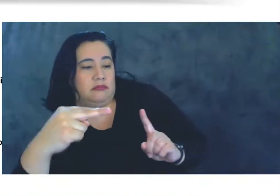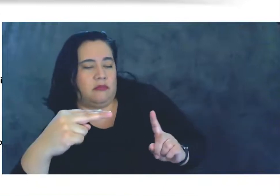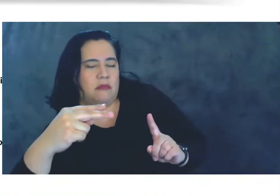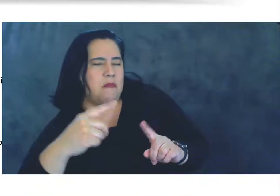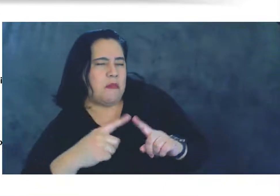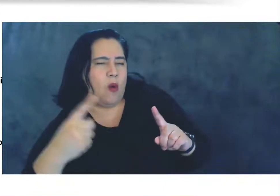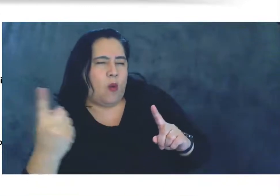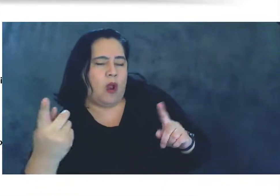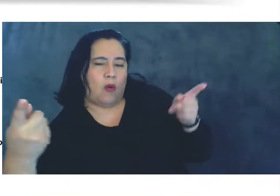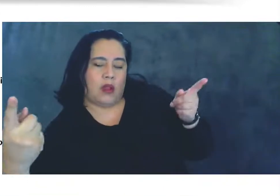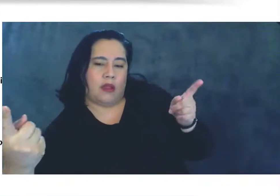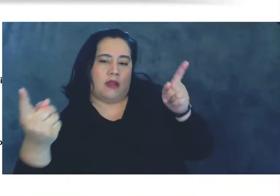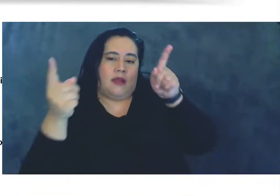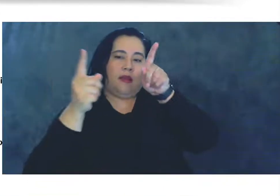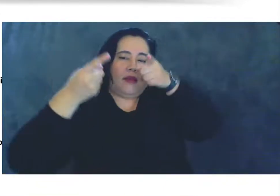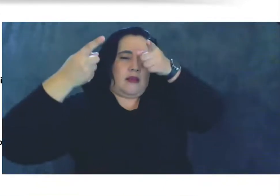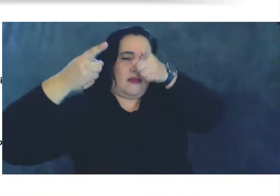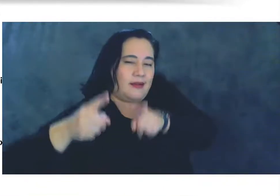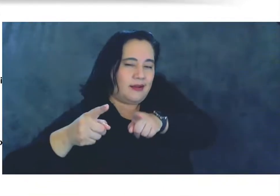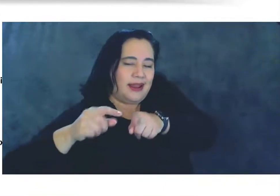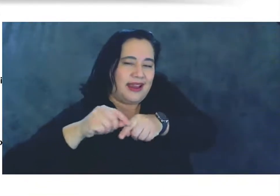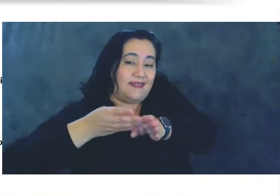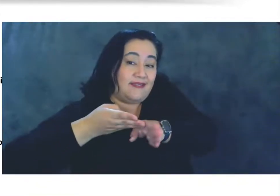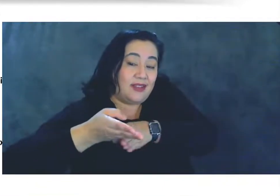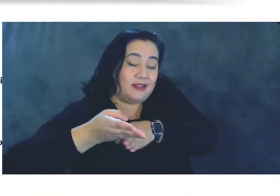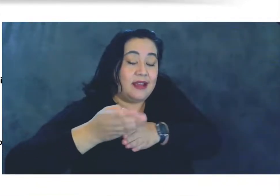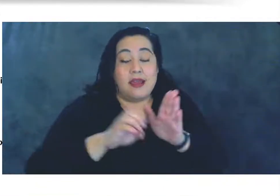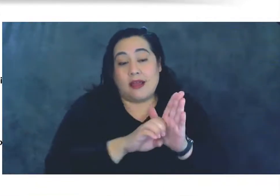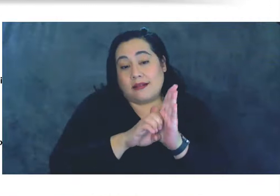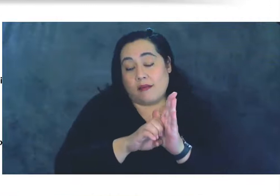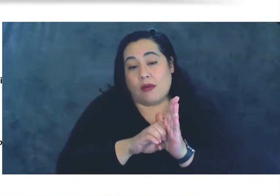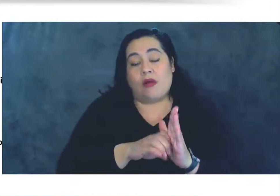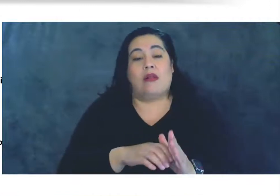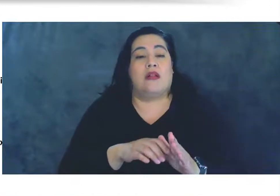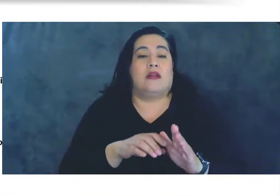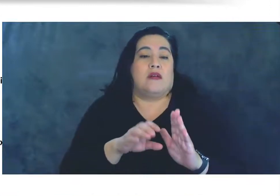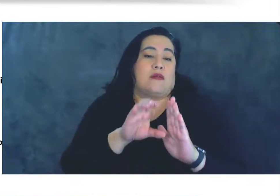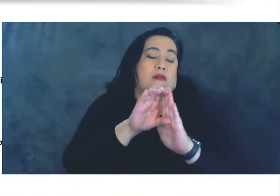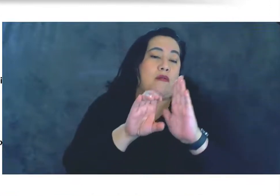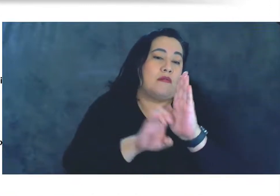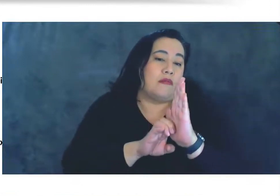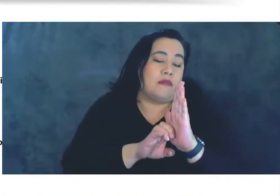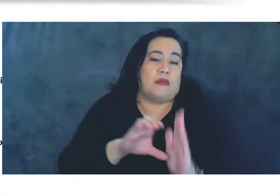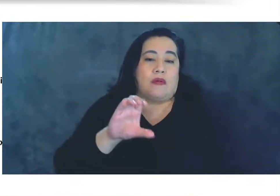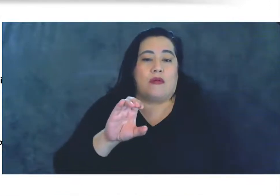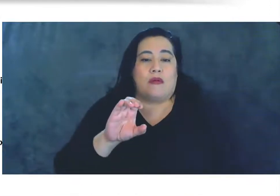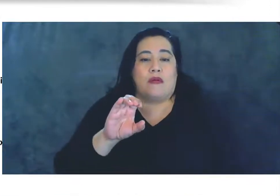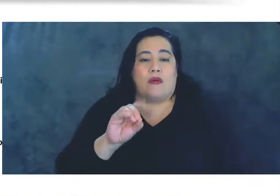Pero dónde nos encontramos en el campo? Por ejemplo con los estándares y un código de conducta.